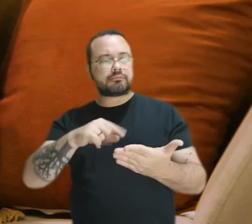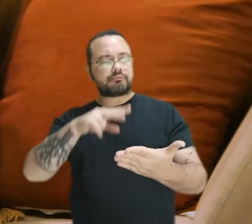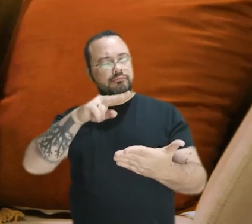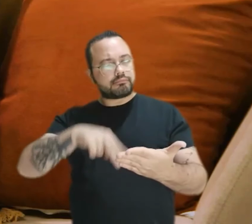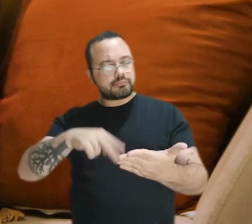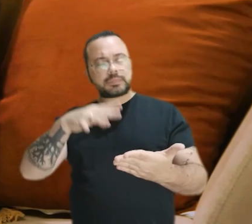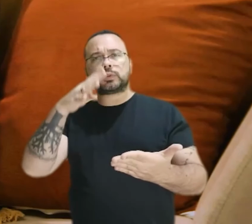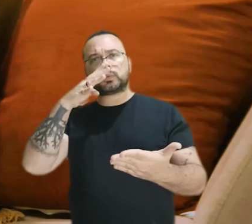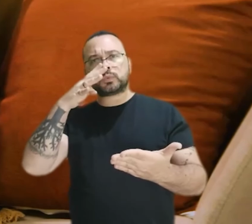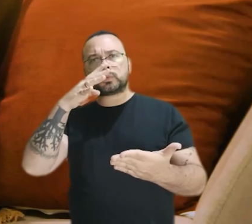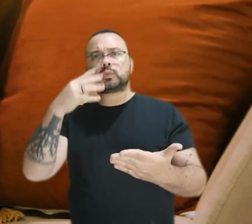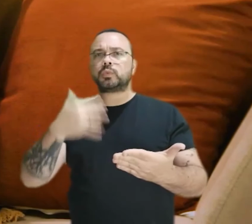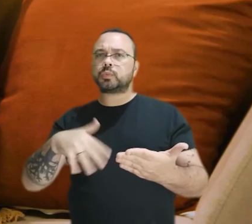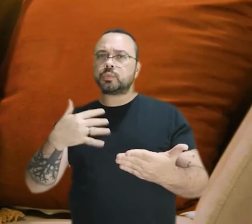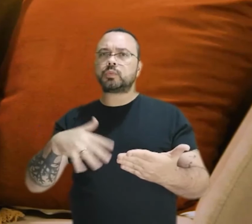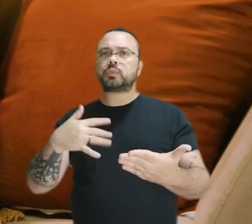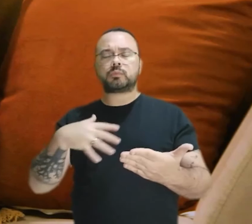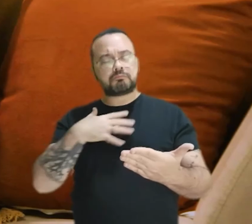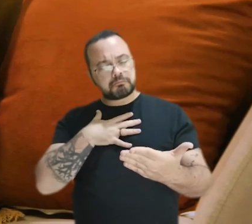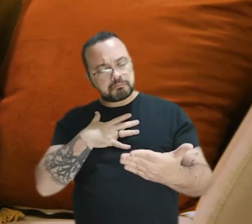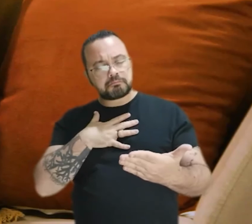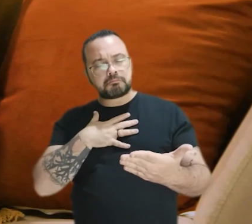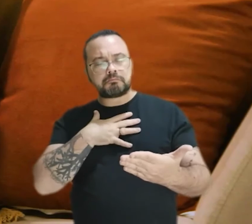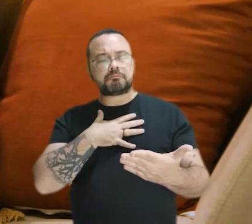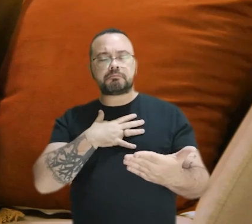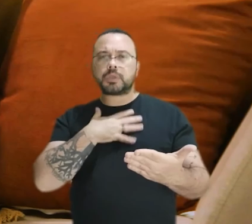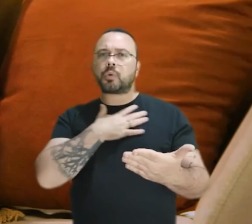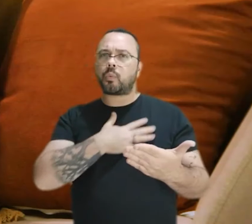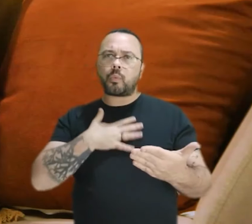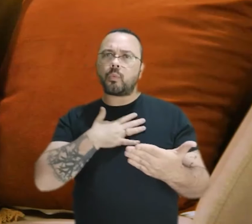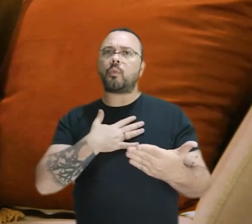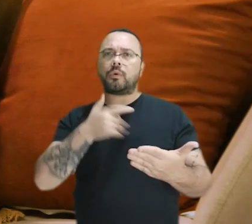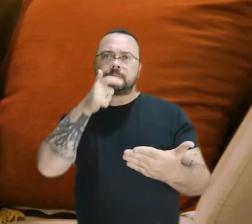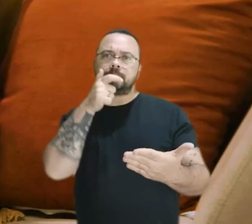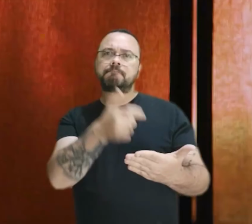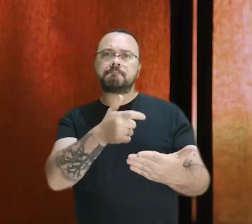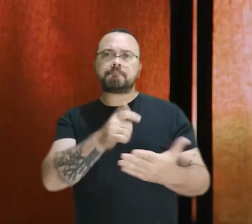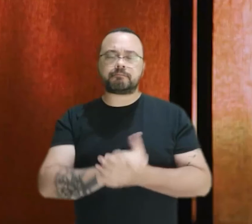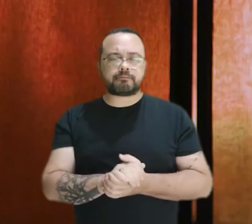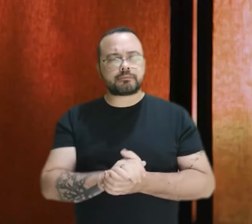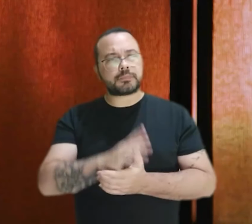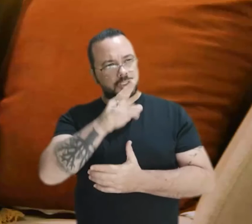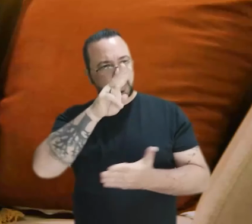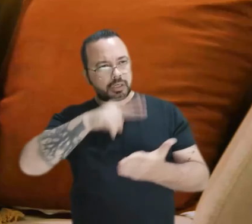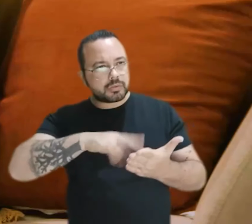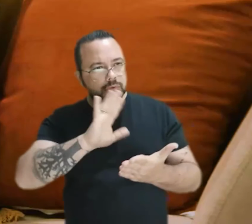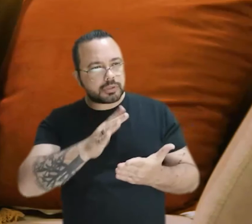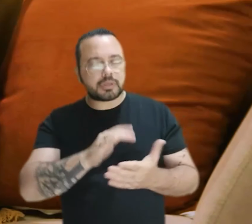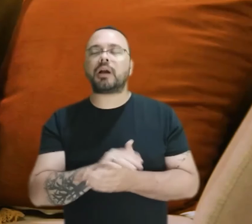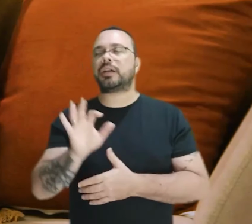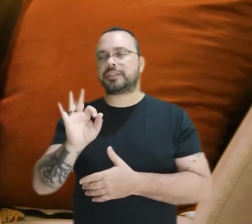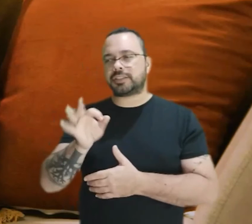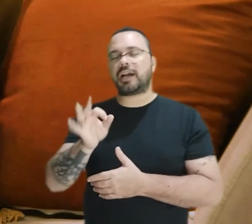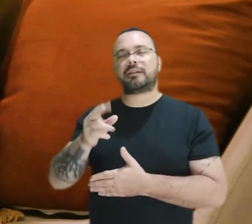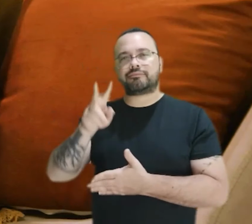eu fiquei muito tomada pela leitura. E você já leu ele todo? Já li ele todo e...